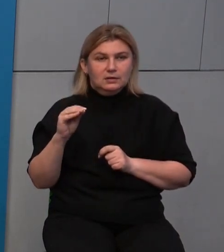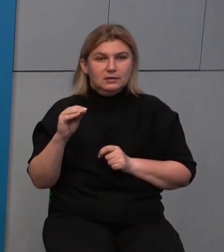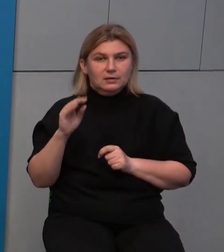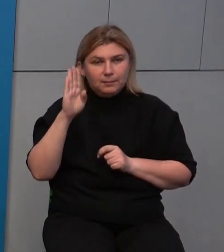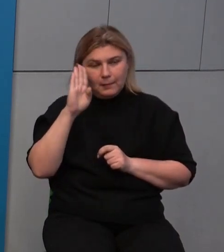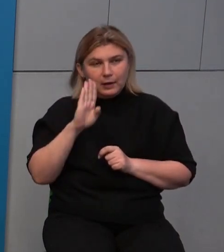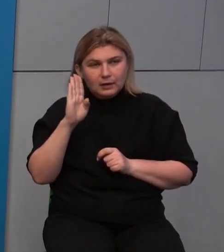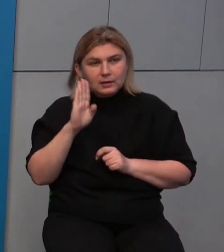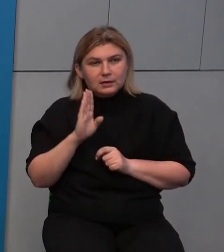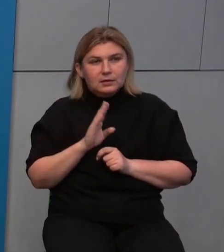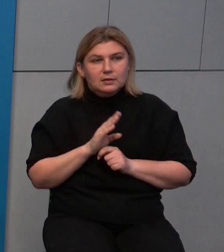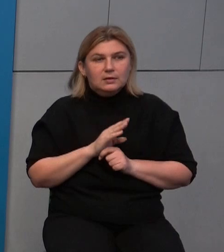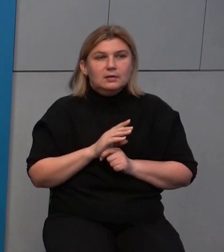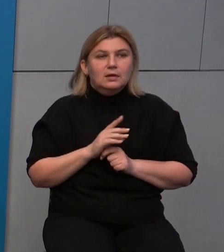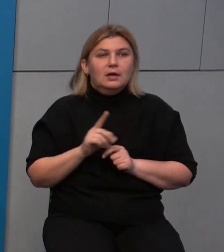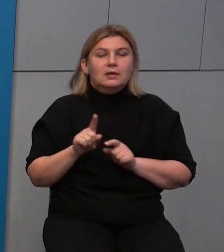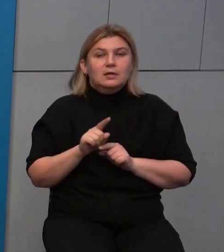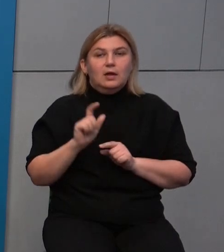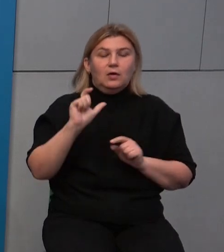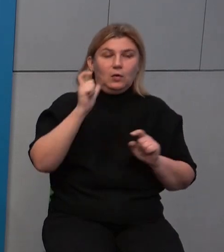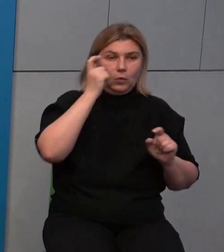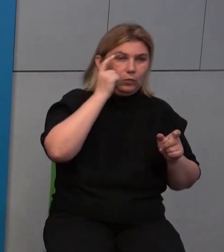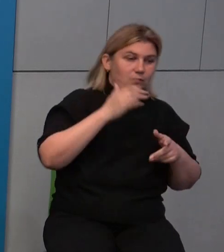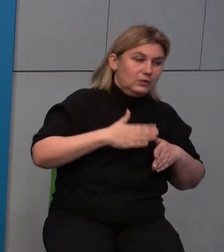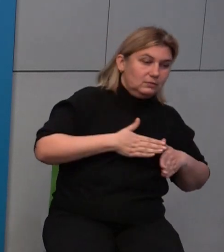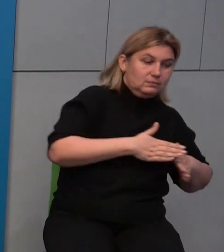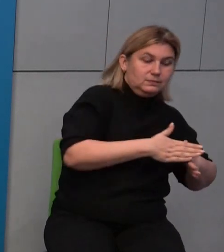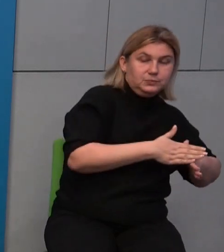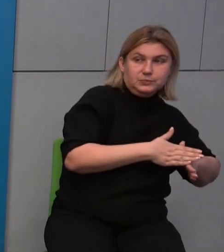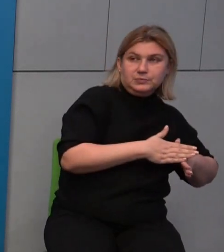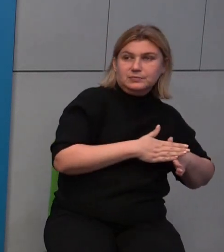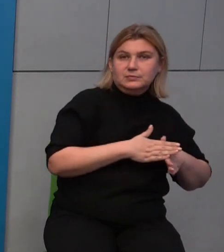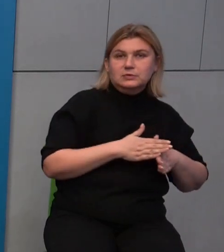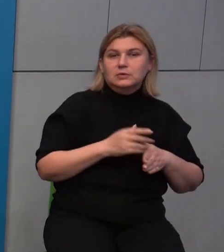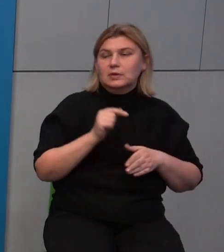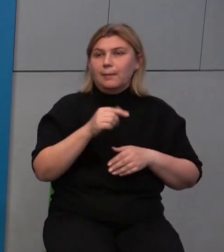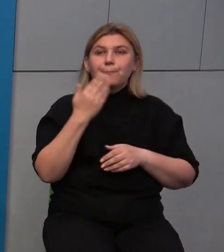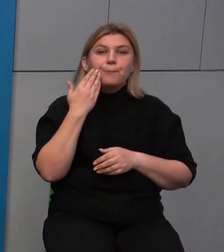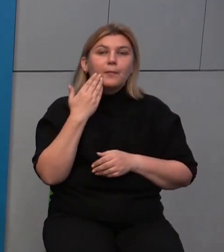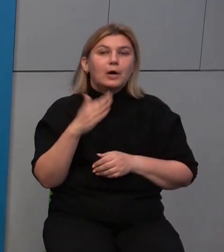a coś do prozy głównego nurtu, bo to naprawdę jest arbitralne